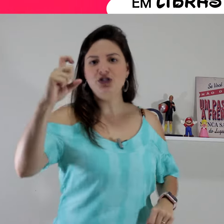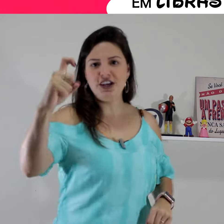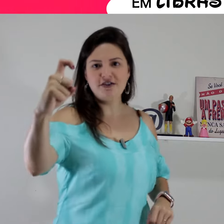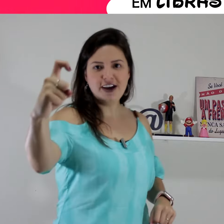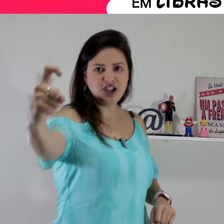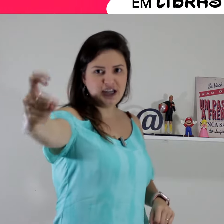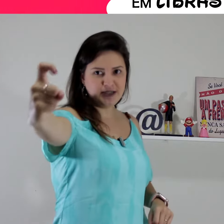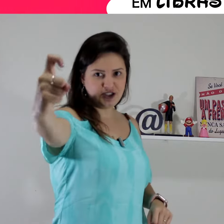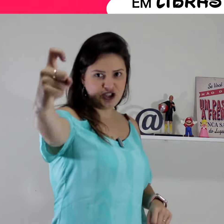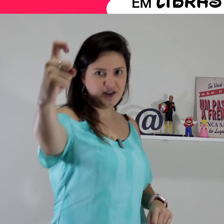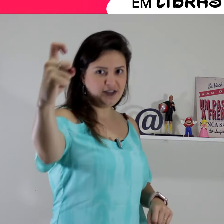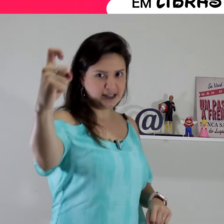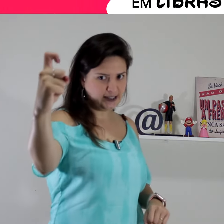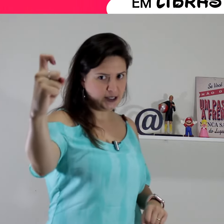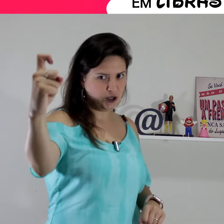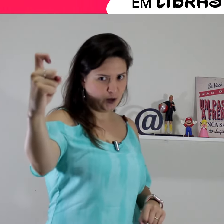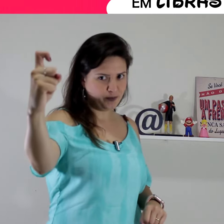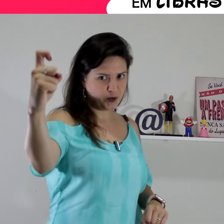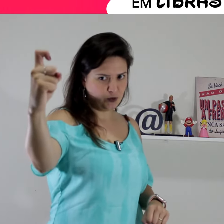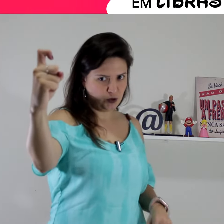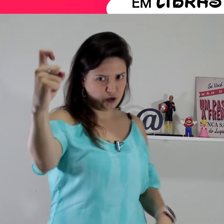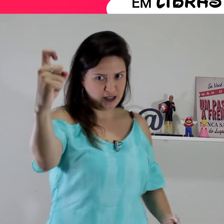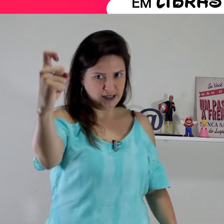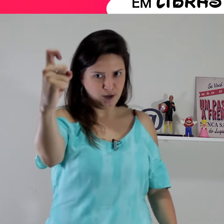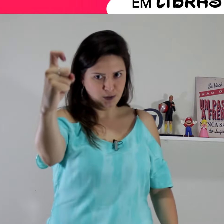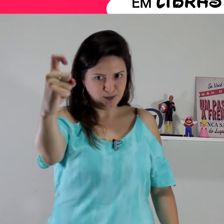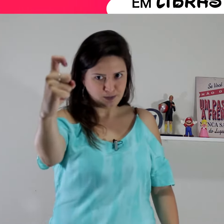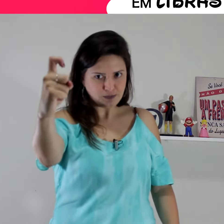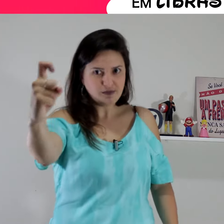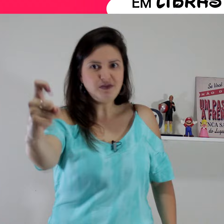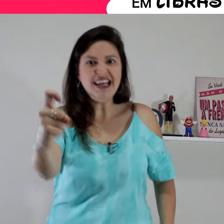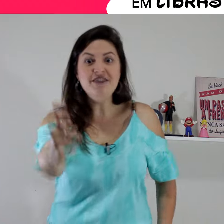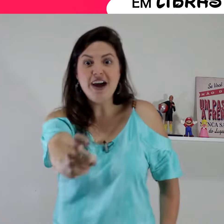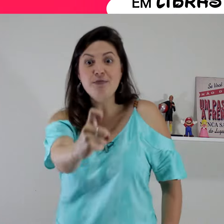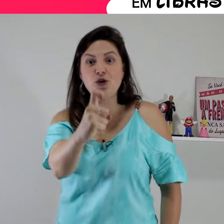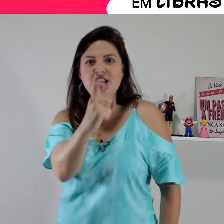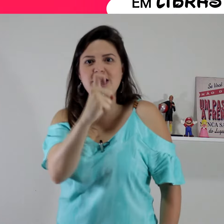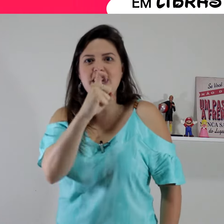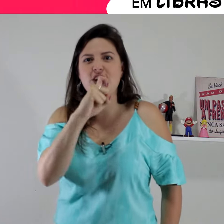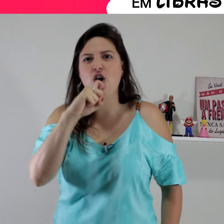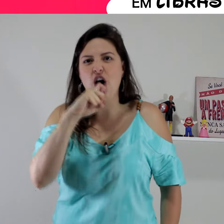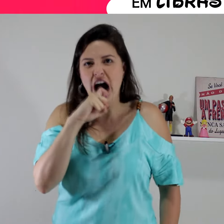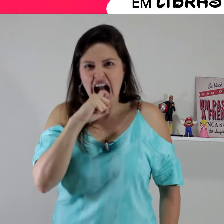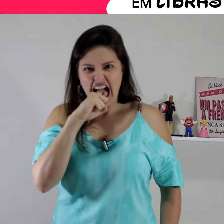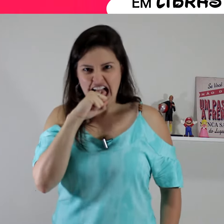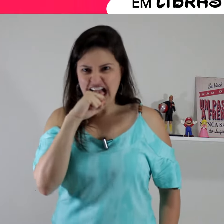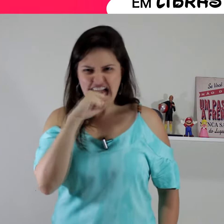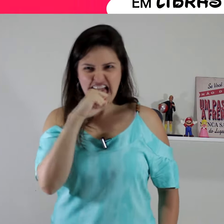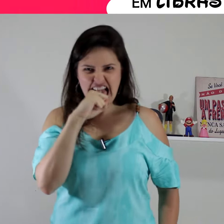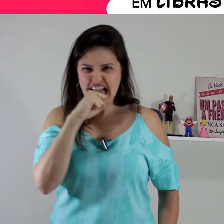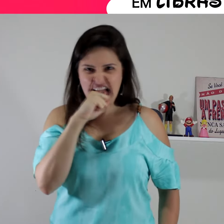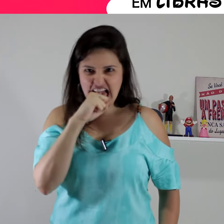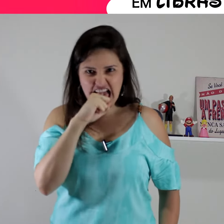sinal de ''inveja'' em Libras a gente vai fazer assim ó... com o nosso dedinho... e vai morder ó..